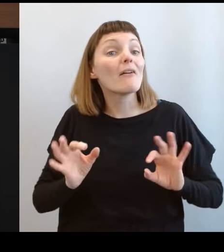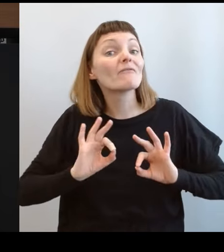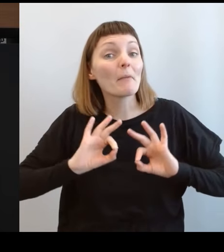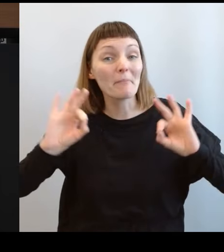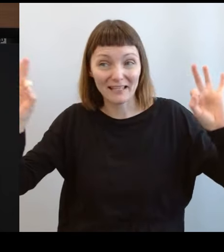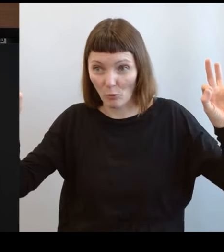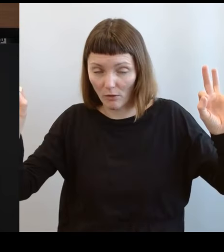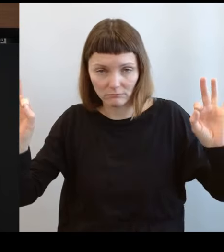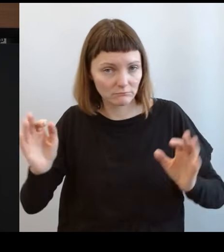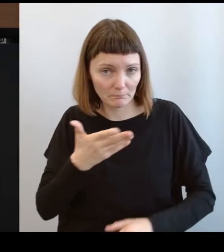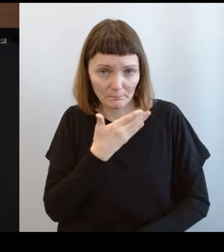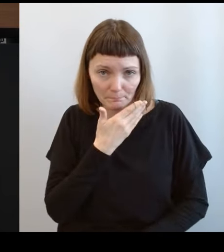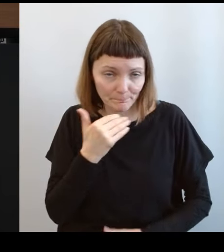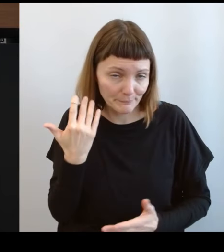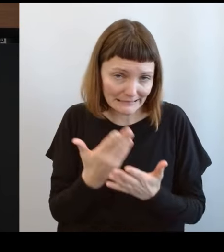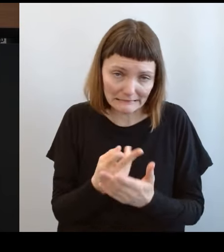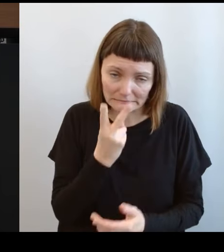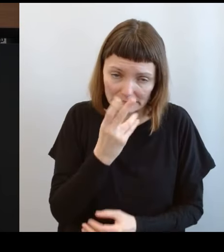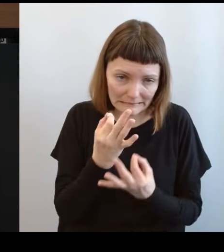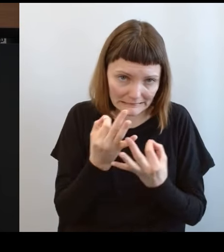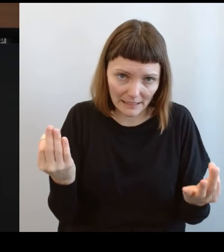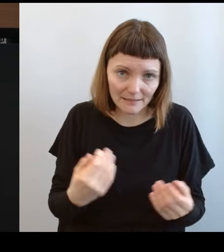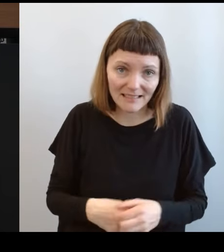knapp 6 % weiterhin auf einem hohen Stand.